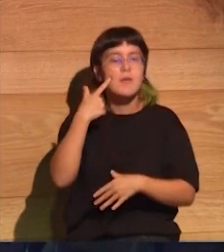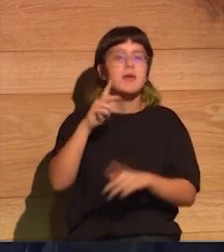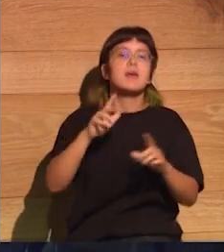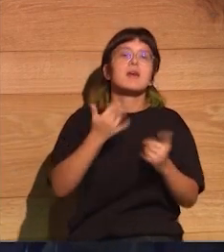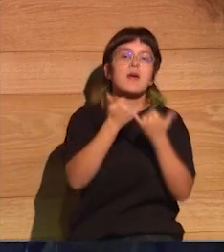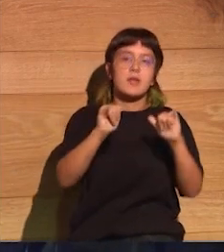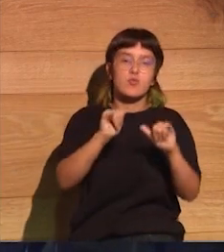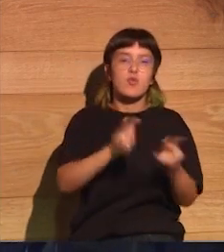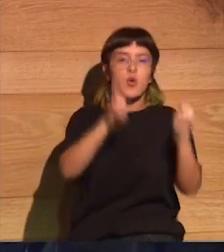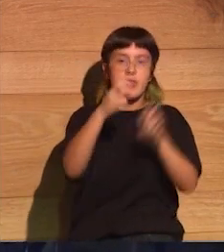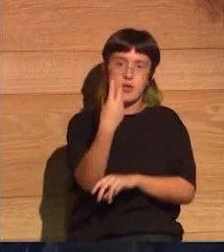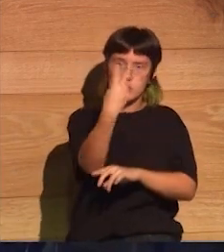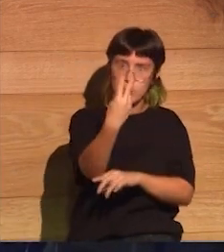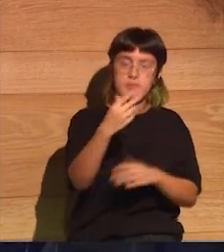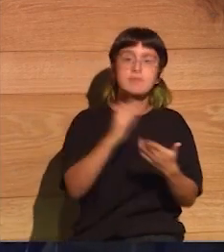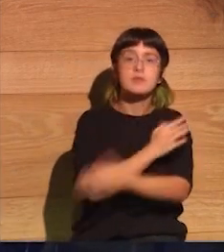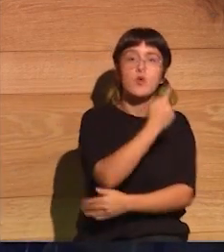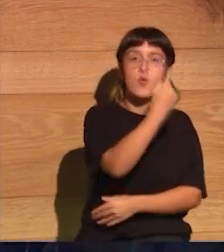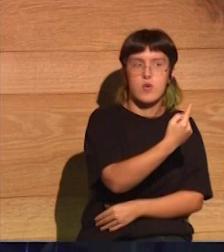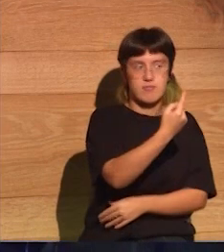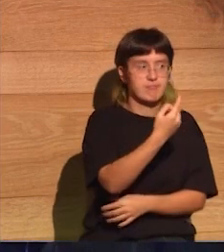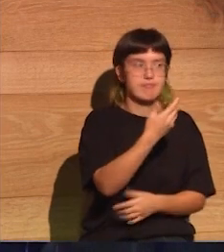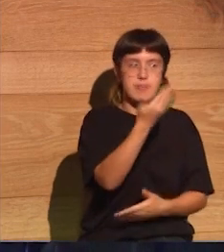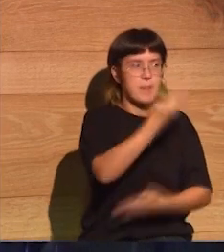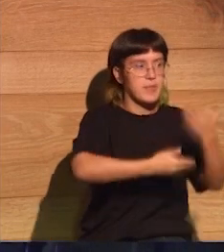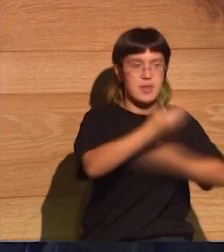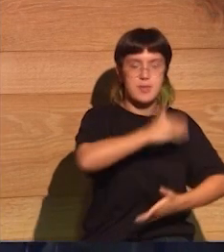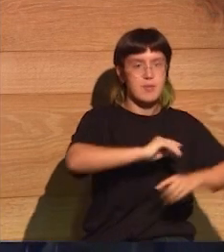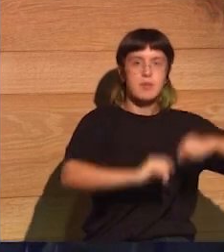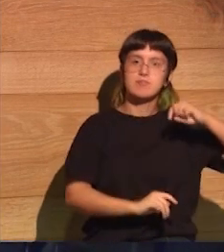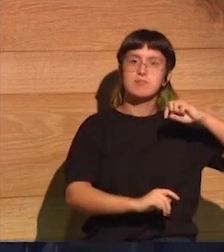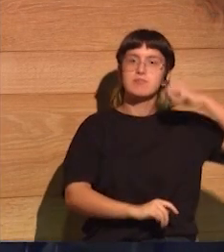que va a tener una parte muy participativa en los pisos de arriba de este edificio.